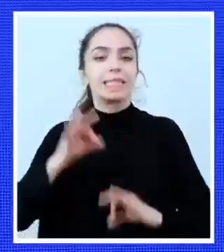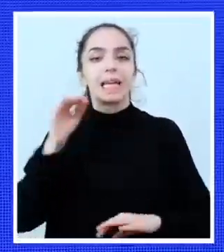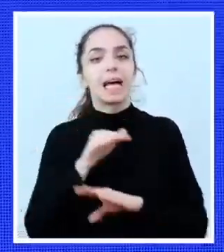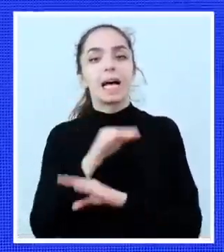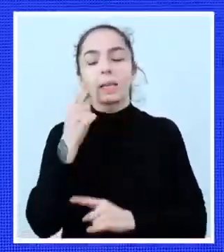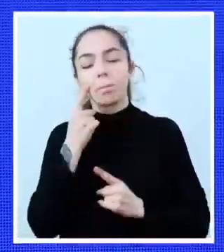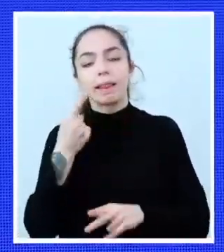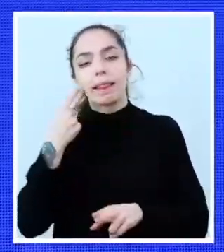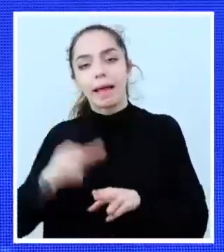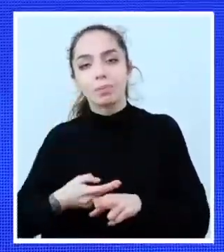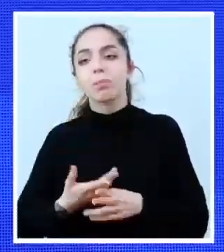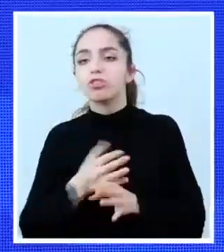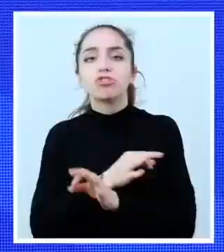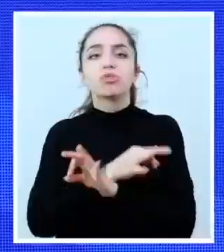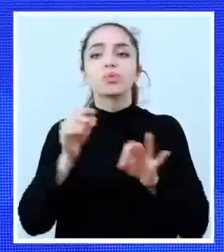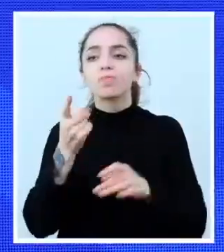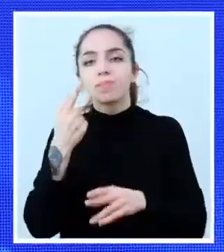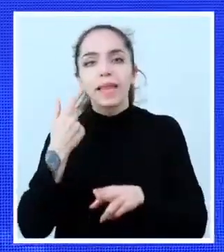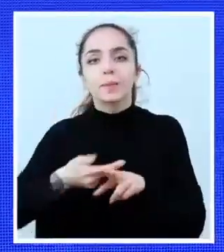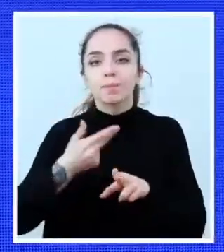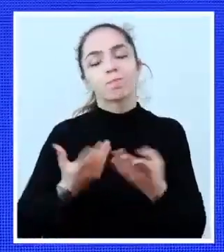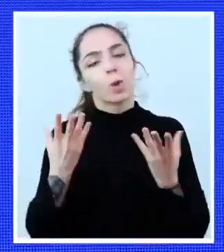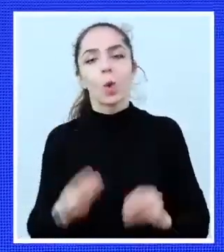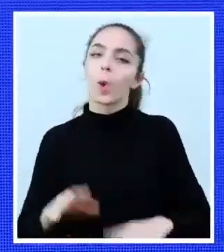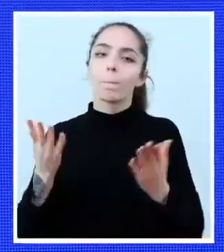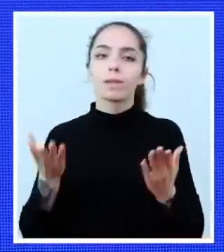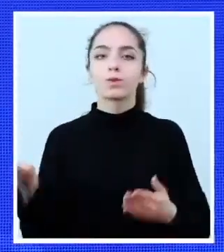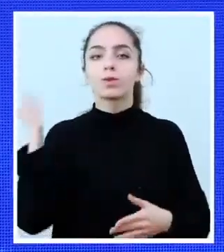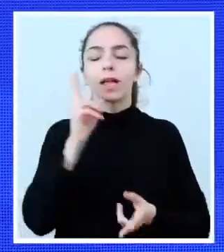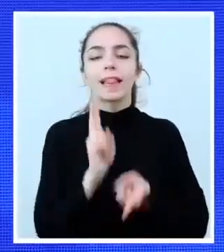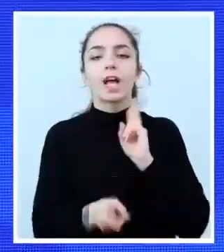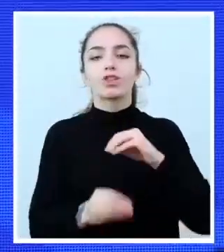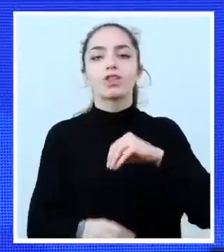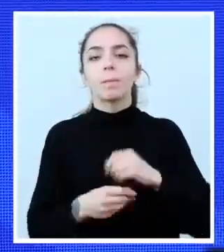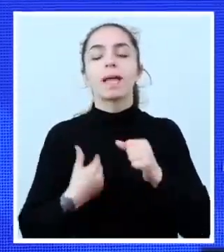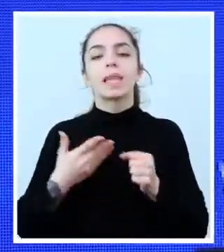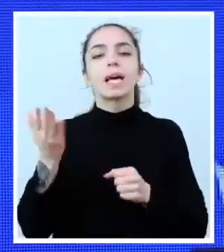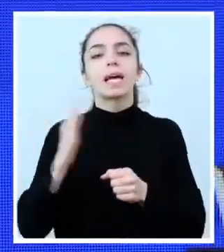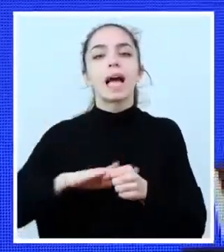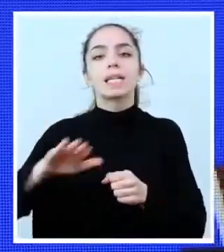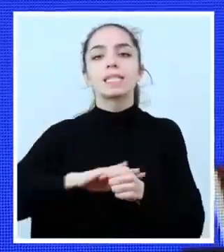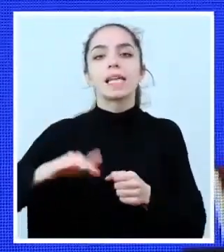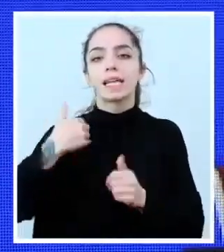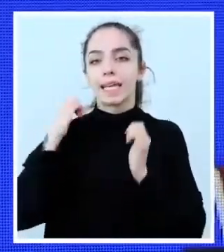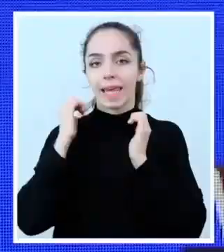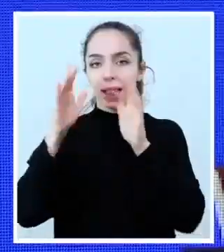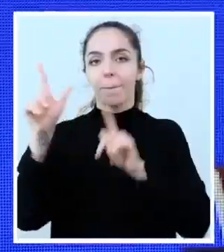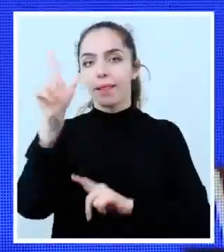insanların hayatına dokunabilirim diyordum ama hiçbiri olmadı. Daha sonra tiyatro için ben Kayseri'ye gittim lisedeyken ve...